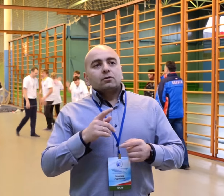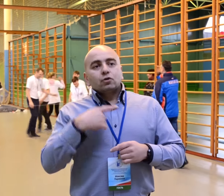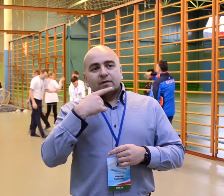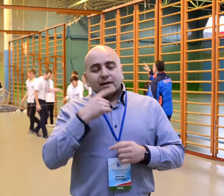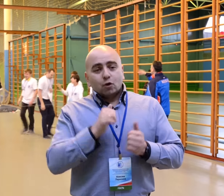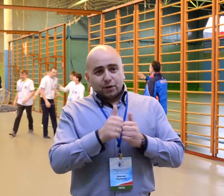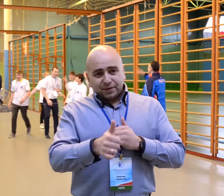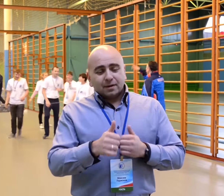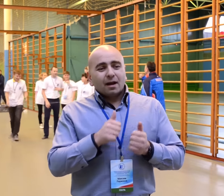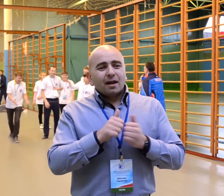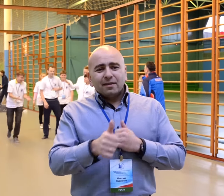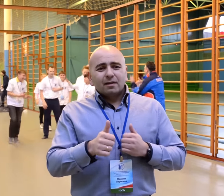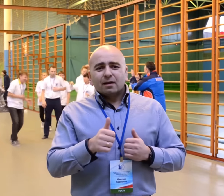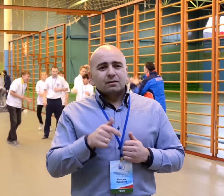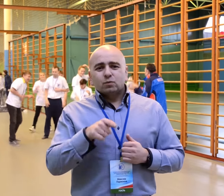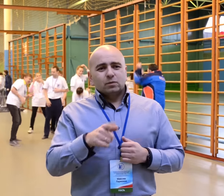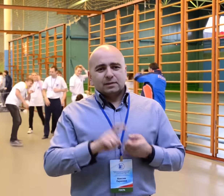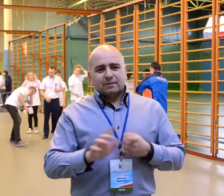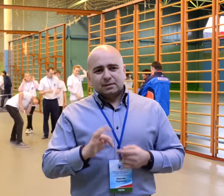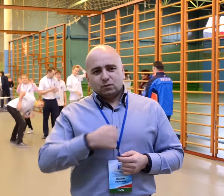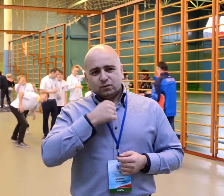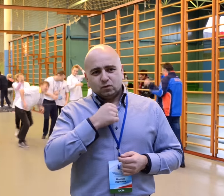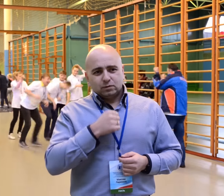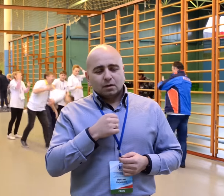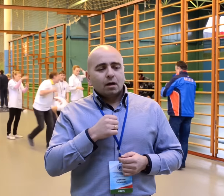Лидерские качества не зависят от возраста.